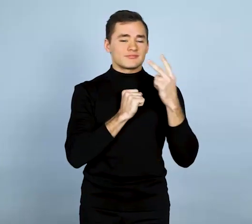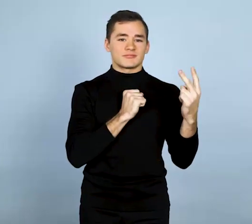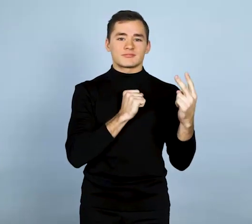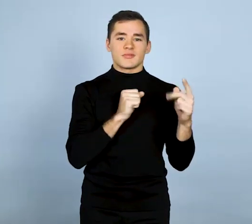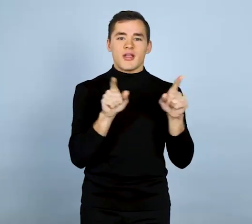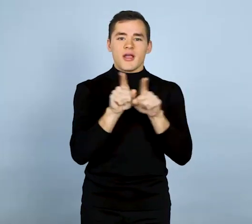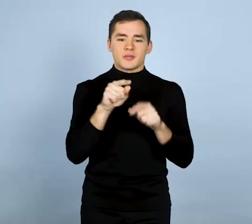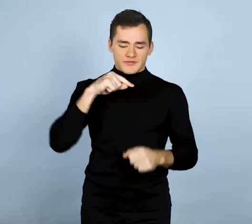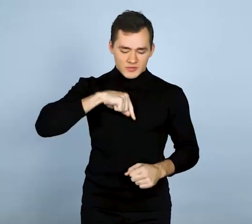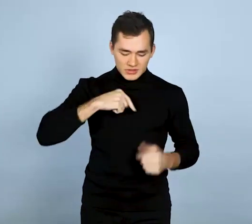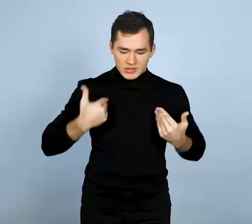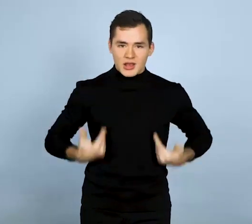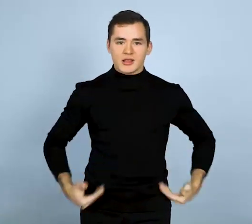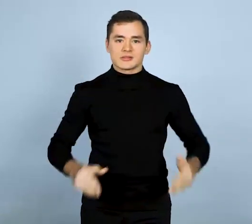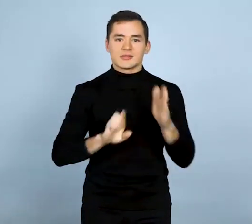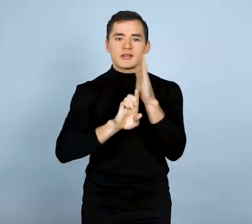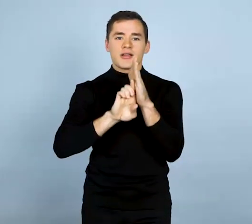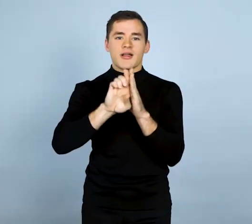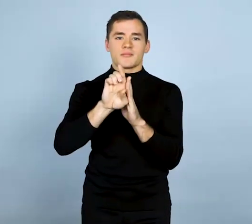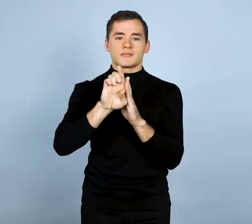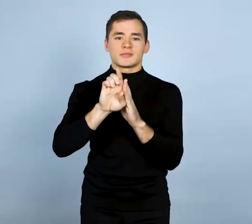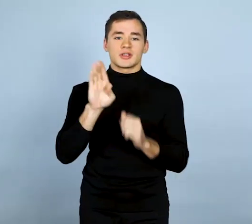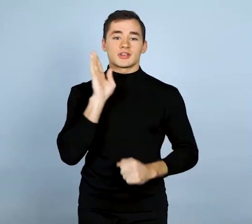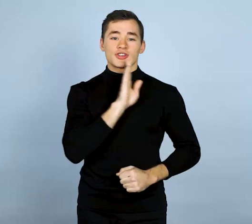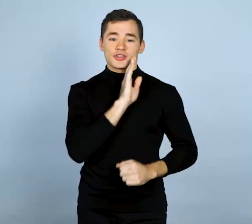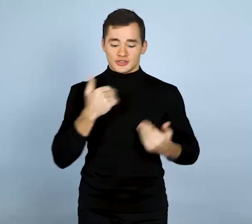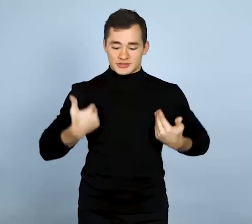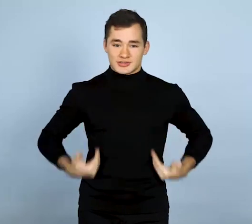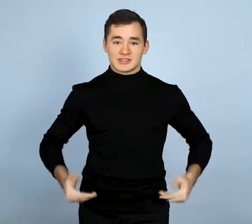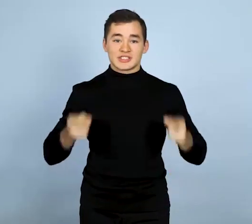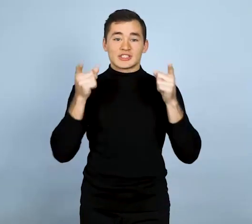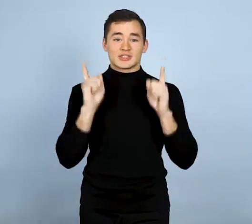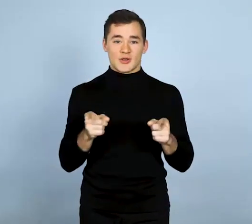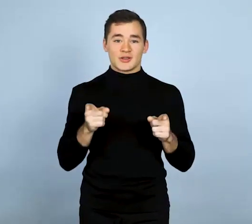Богоматерь как воплощенный телесный храм, в котором божественная природа